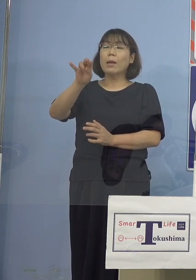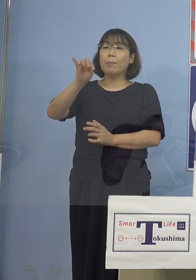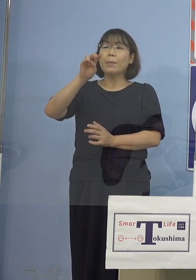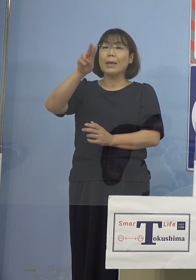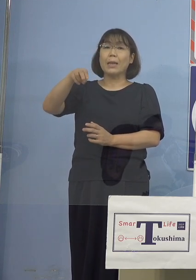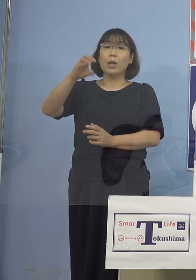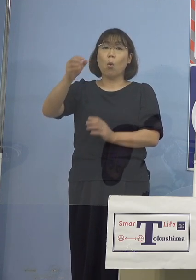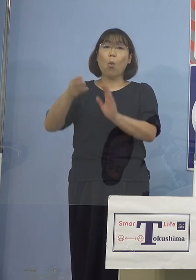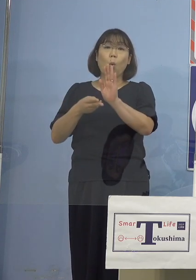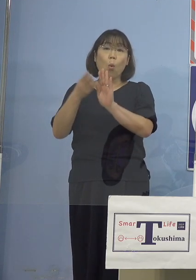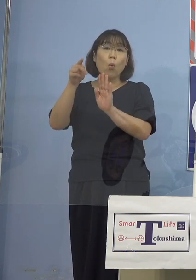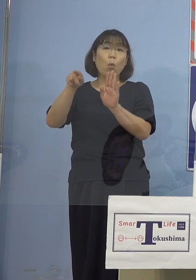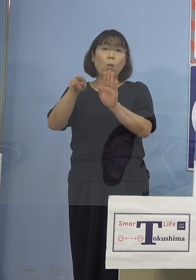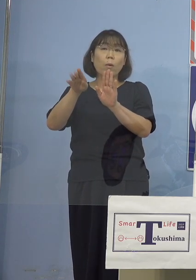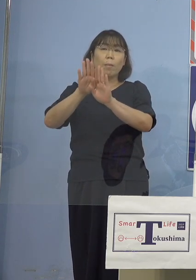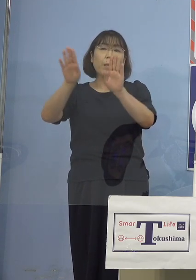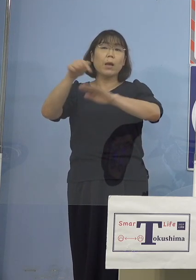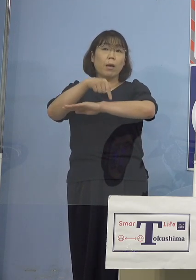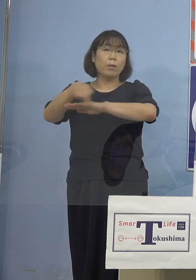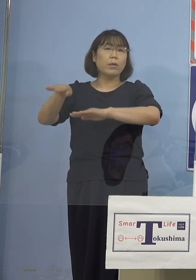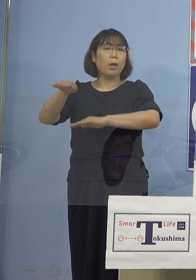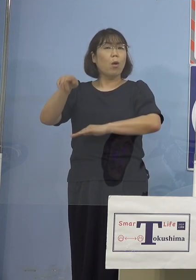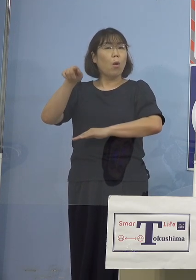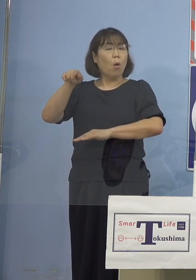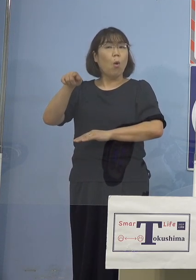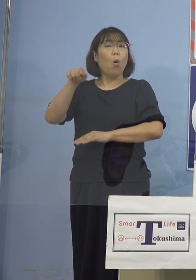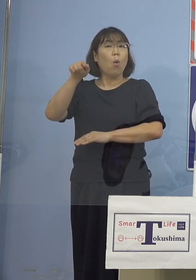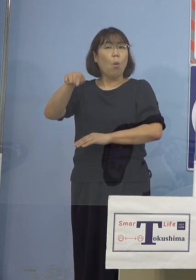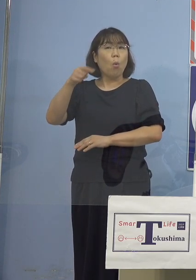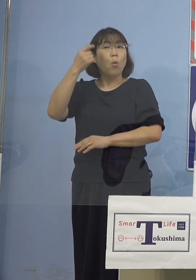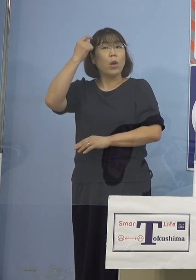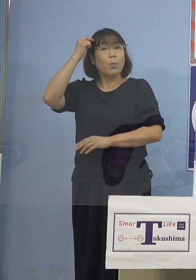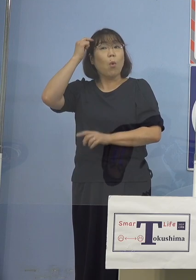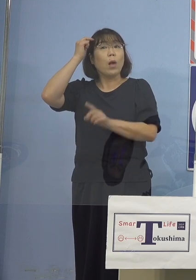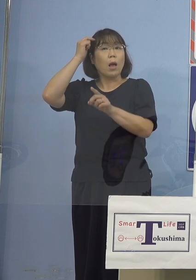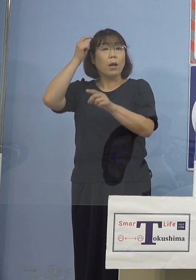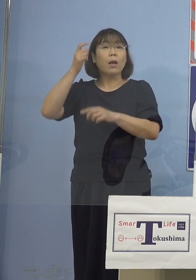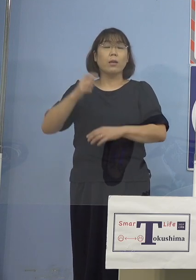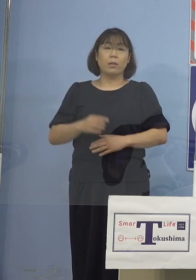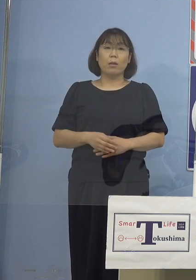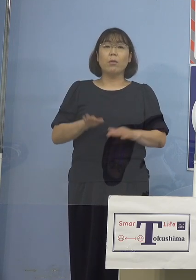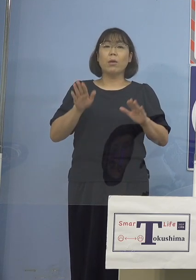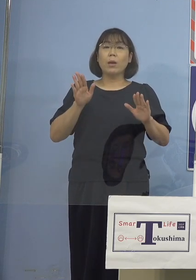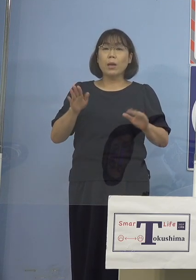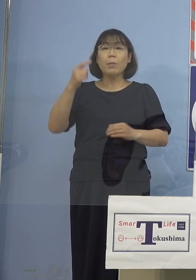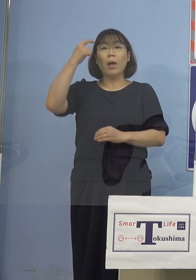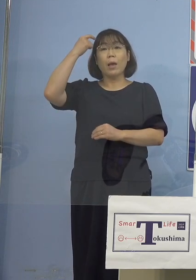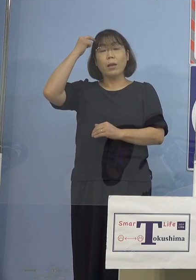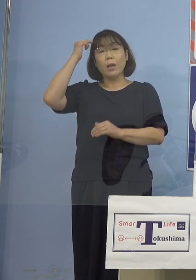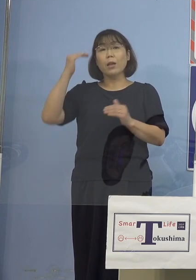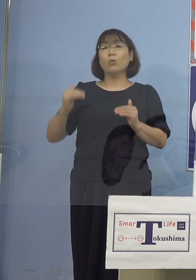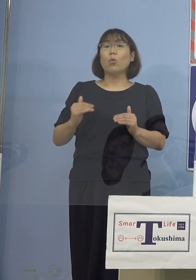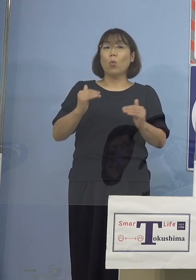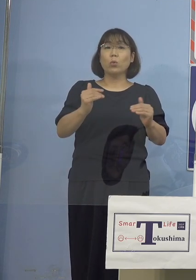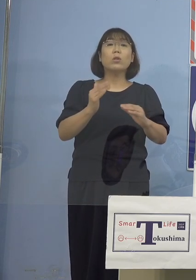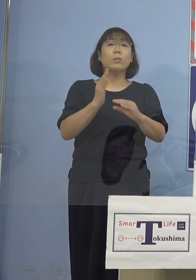こうしたものも一つのターゲットに できるのではないか、今、検討を進めております